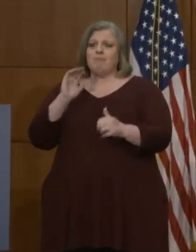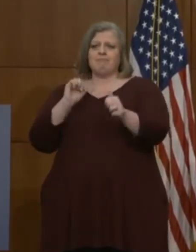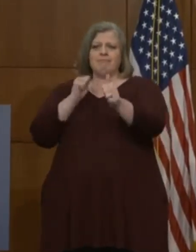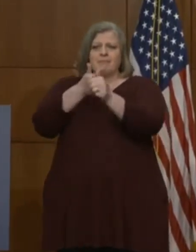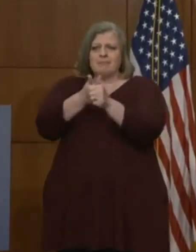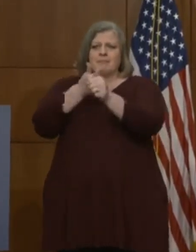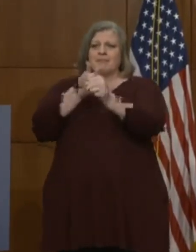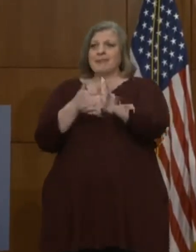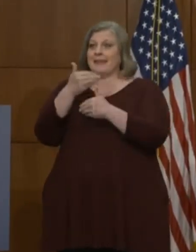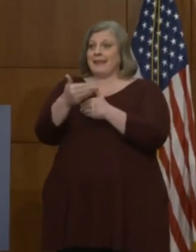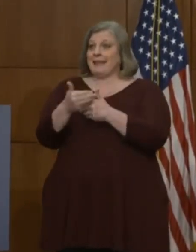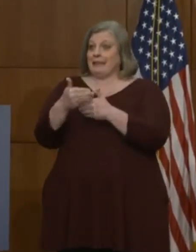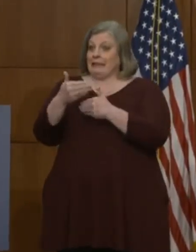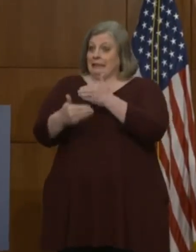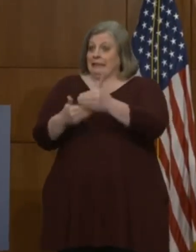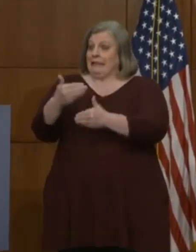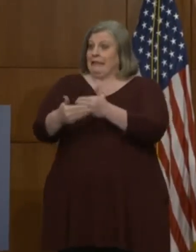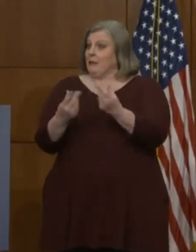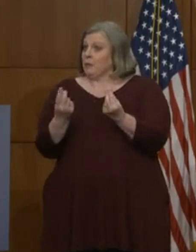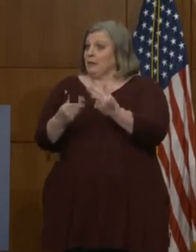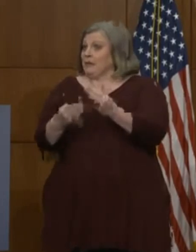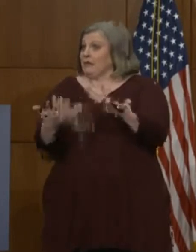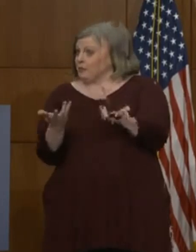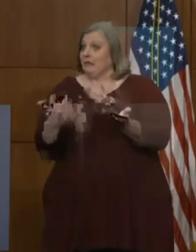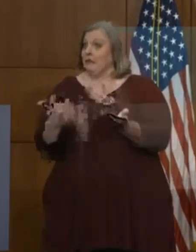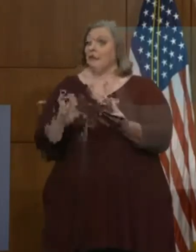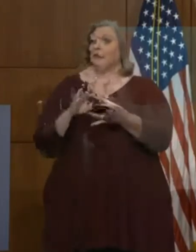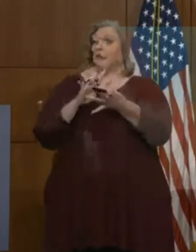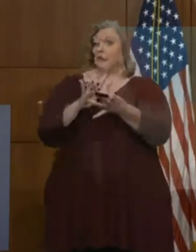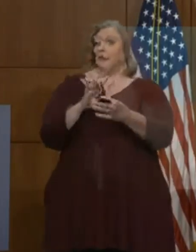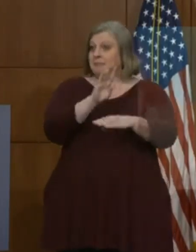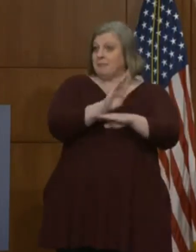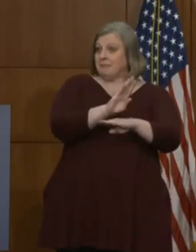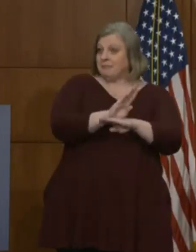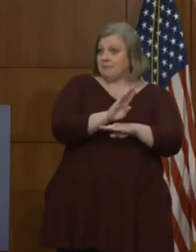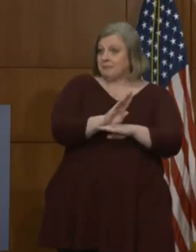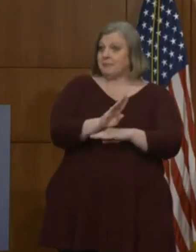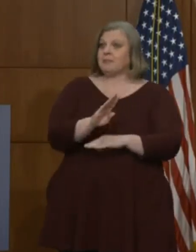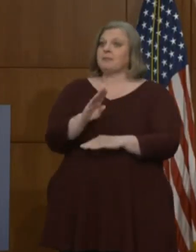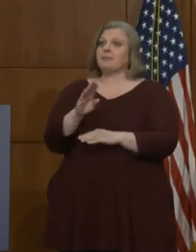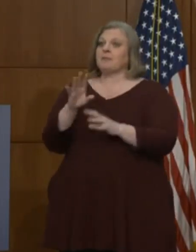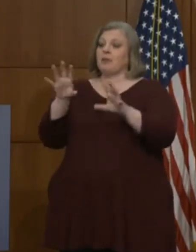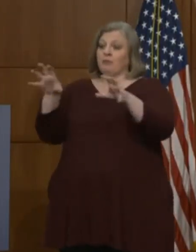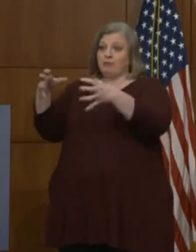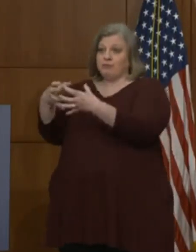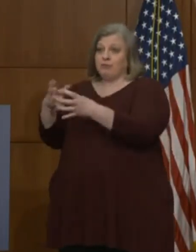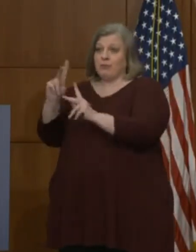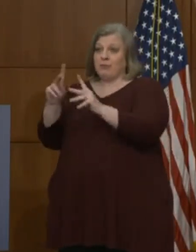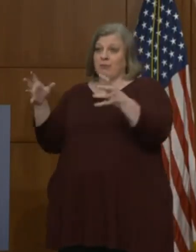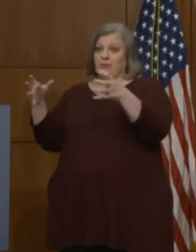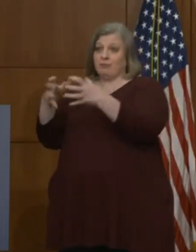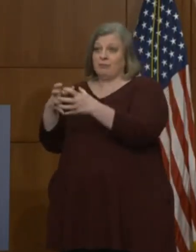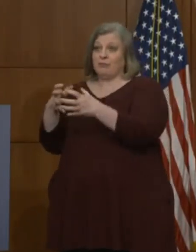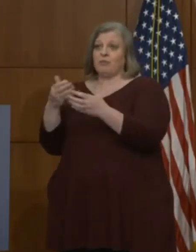BEING WITH US TODAY TODAY I WANT TO UPDATE YOU ON NEXT WANT TO UPDATE YOU ON NEXT STEPS UNDER OUR EXECUTIVE STEPS UNDER OUR EXECUTIVE ORDERS DEALING WITH BUSINESSES ORDERS DEALING WITH BUSINESSES AND PUBLIC GATHERINGS AS WELL